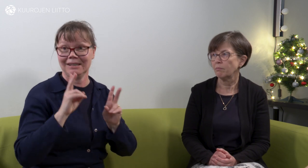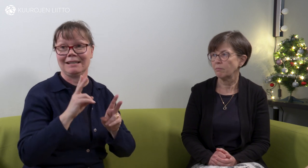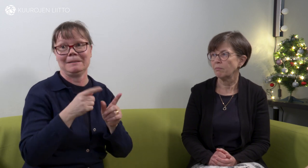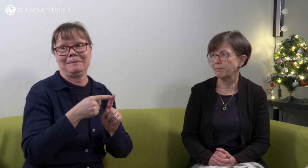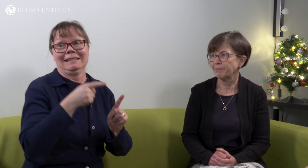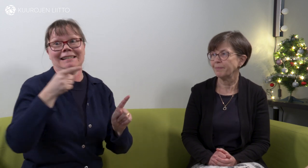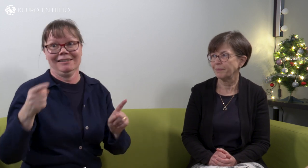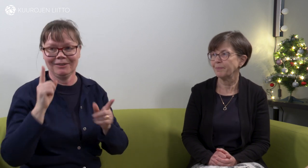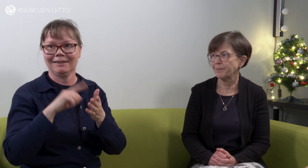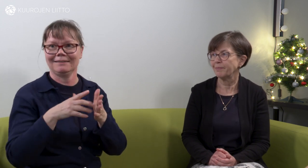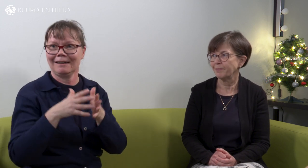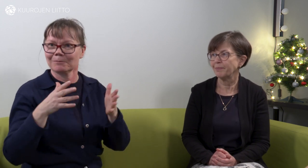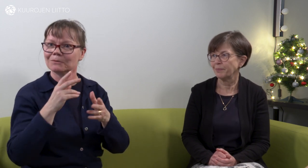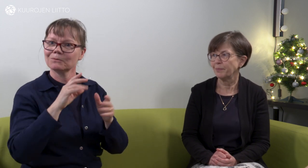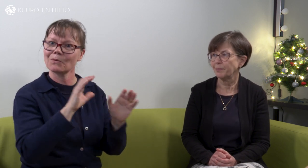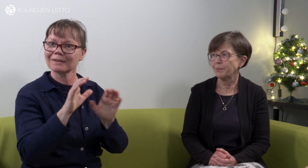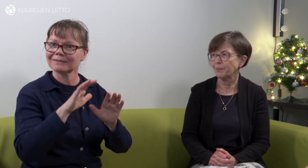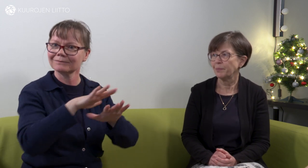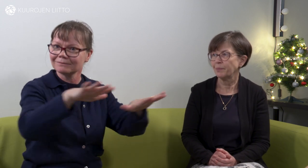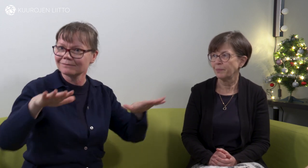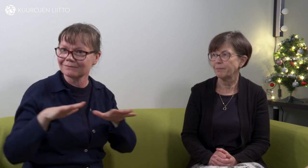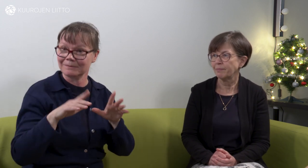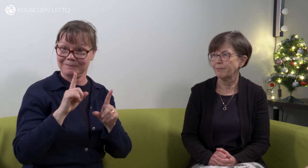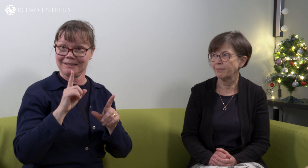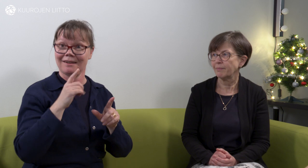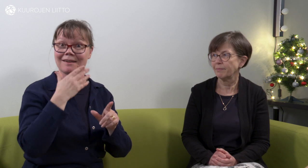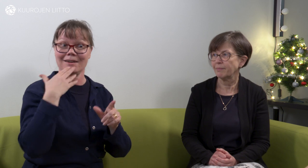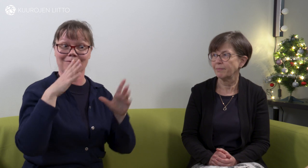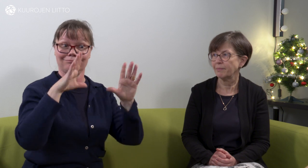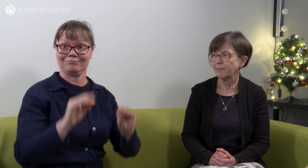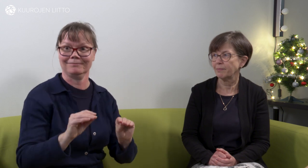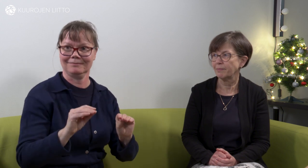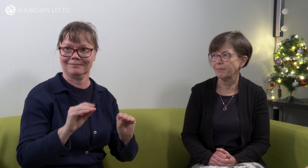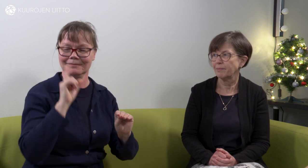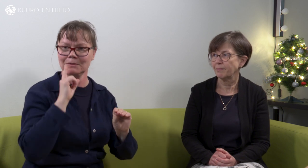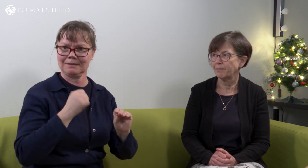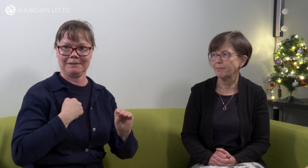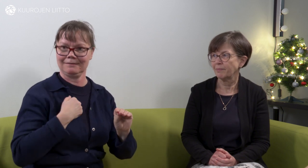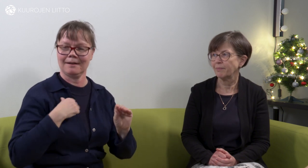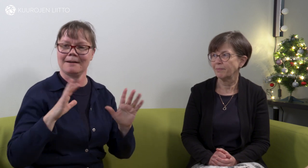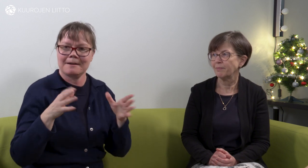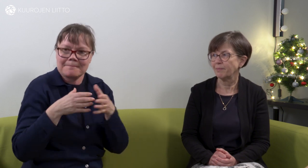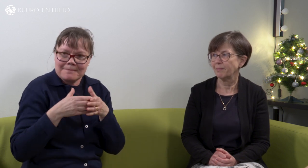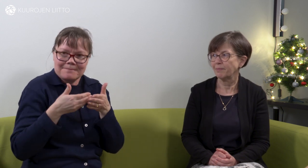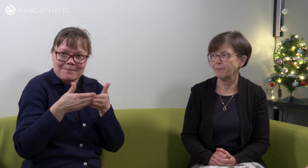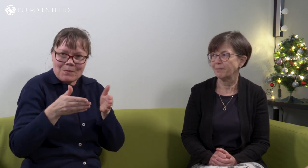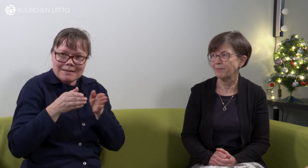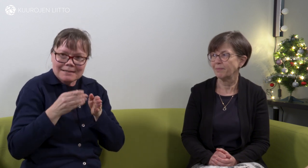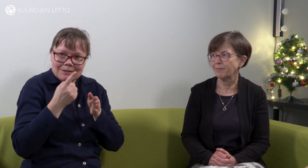Mitä pidempään sähkökatko kestää, sitä enemmän on myös huolenaiheita. Jos asunnon lämpötila laskee, kannattaa pysytellä yhdessä huoneessa -